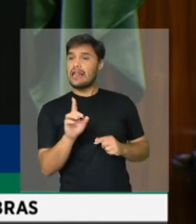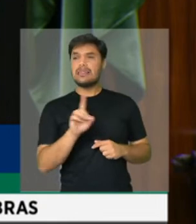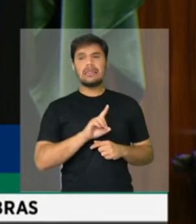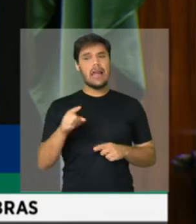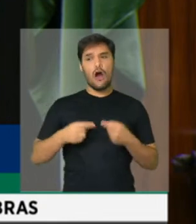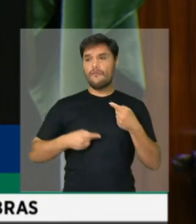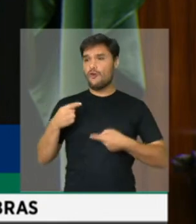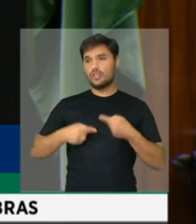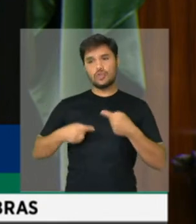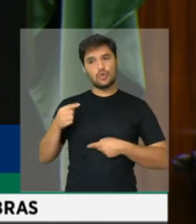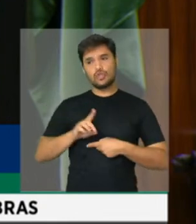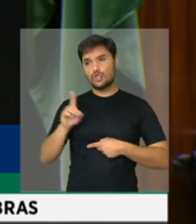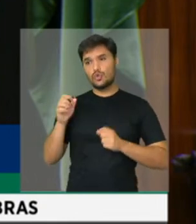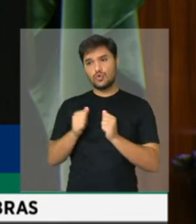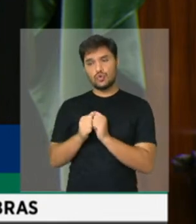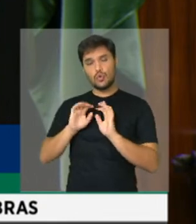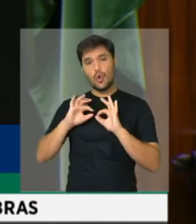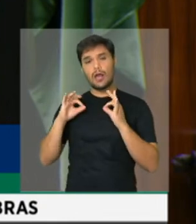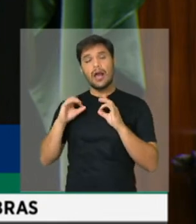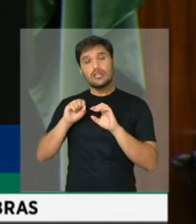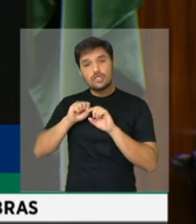PROJETO... QUE TRAZ AO PLENÁRIO DESTA CASA. A